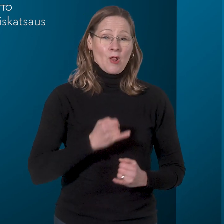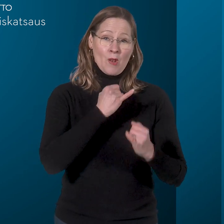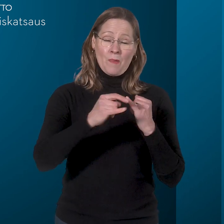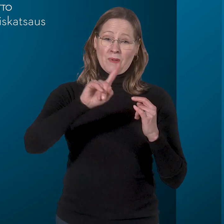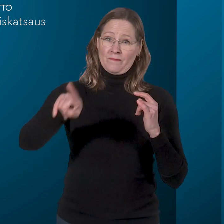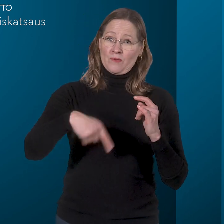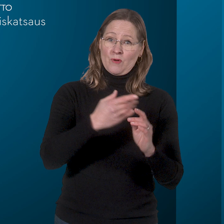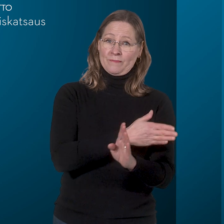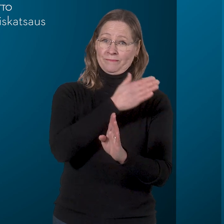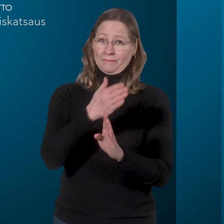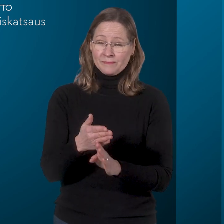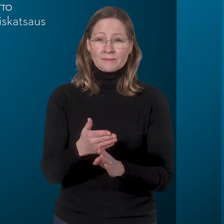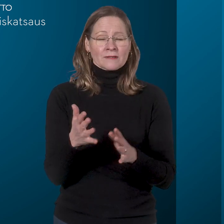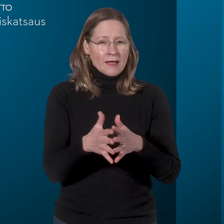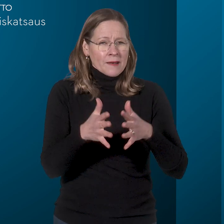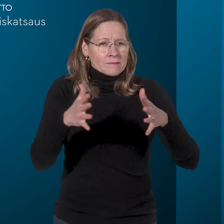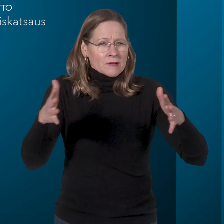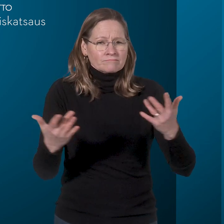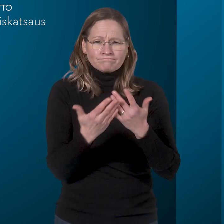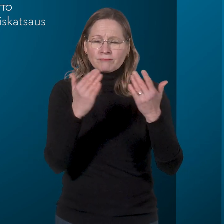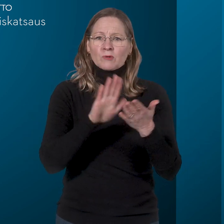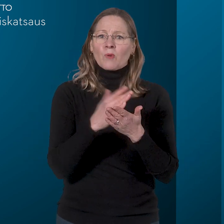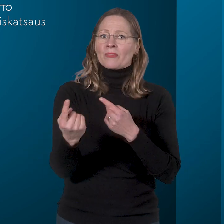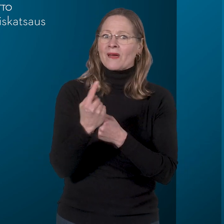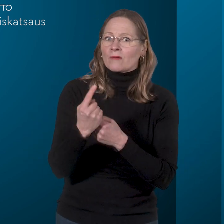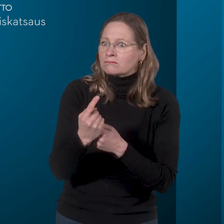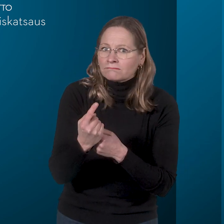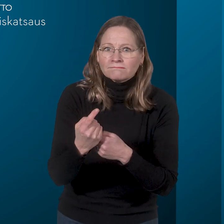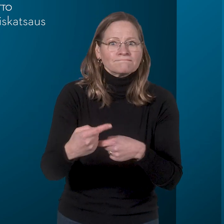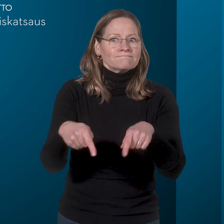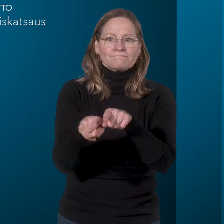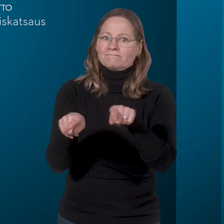Yhä useampi tulkkitilaus on jäänyt myös kokonaan toteutumatta loppuvuoden aikana.